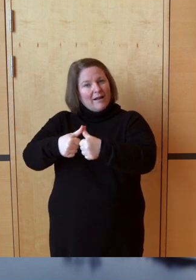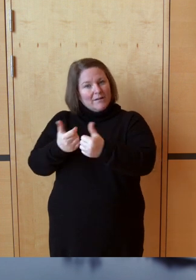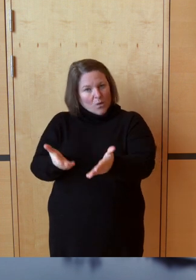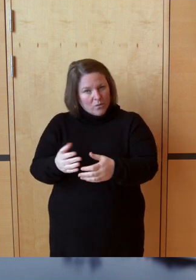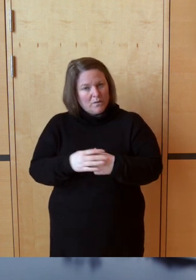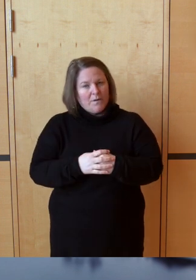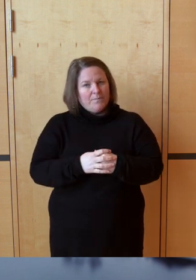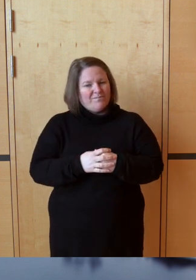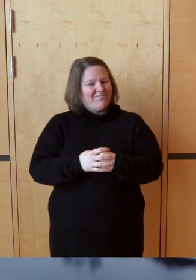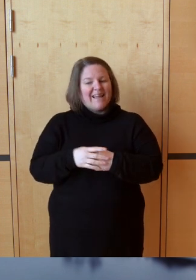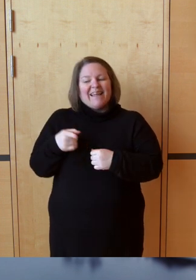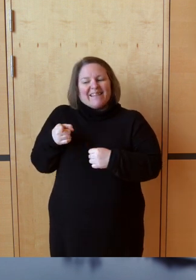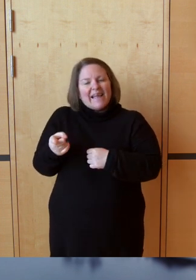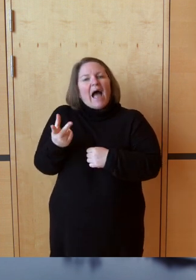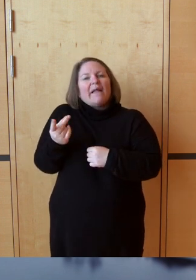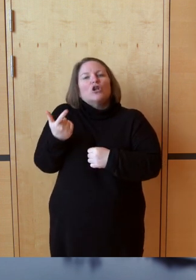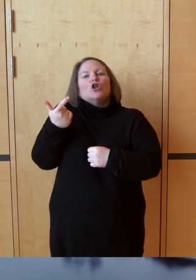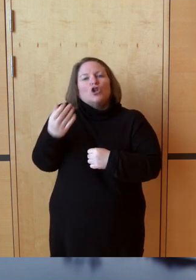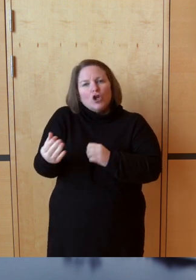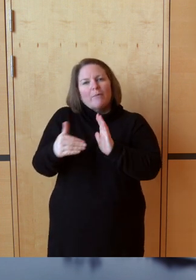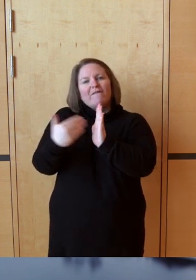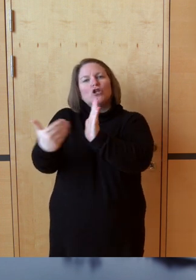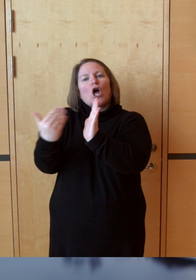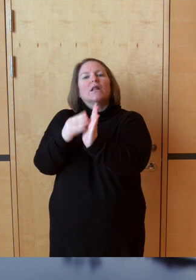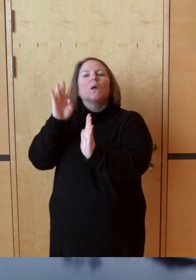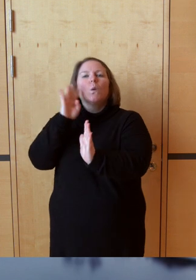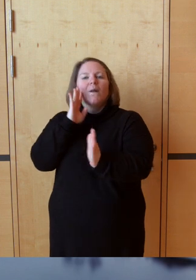Tippa störande ljud än vad det som du trivs idag så jag tycker inte att man kan